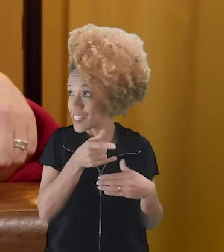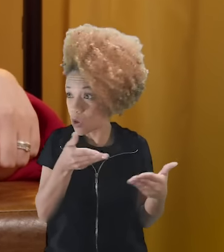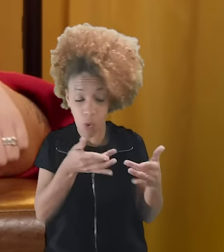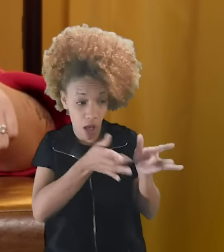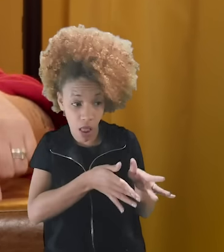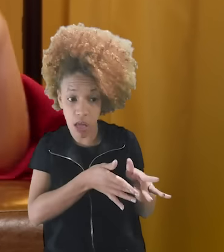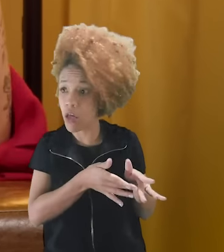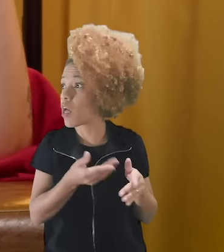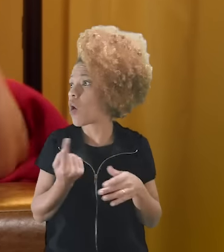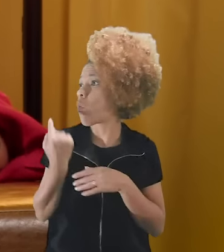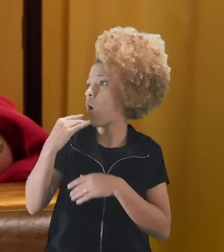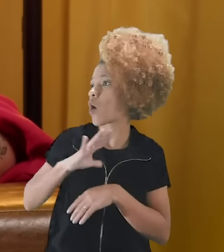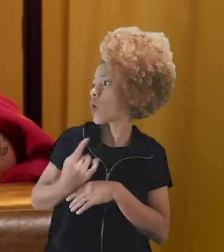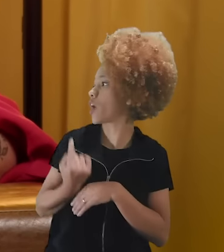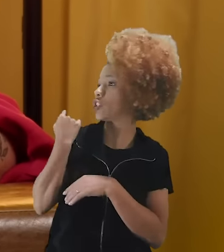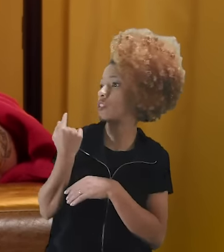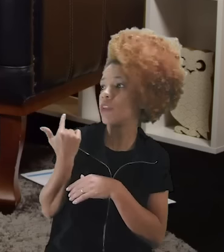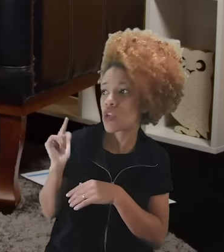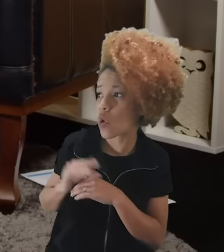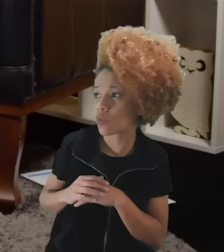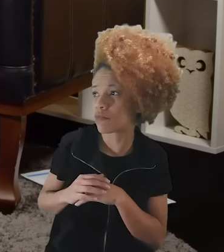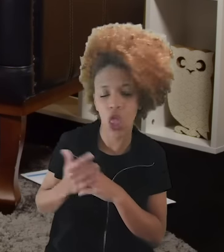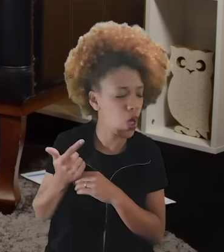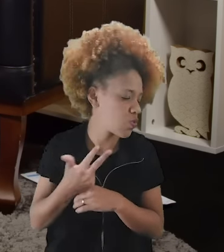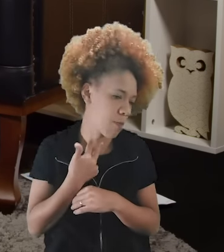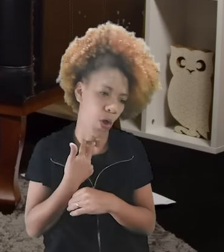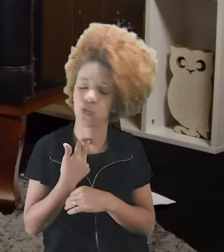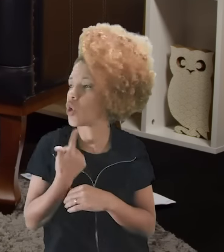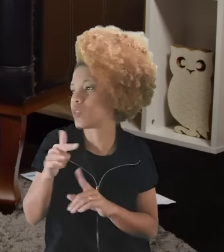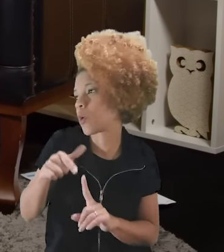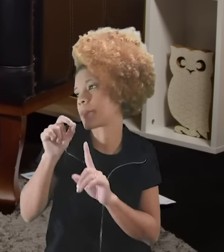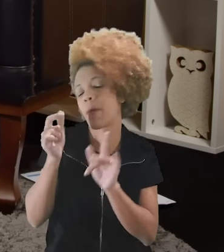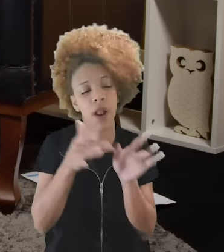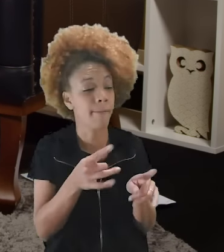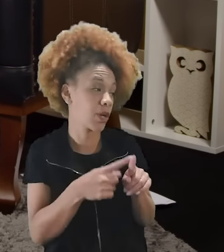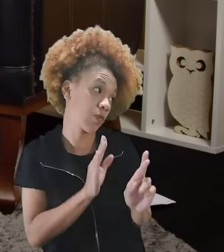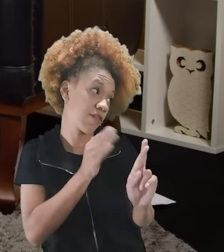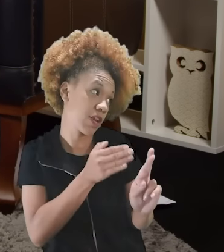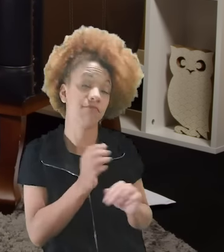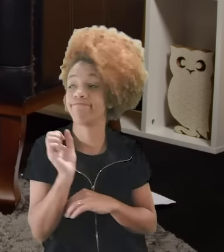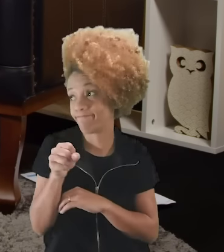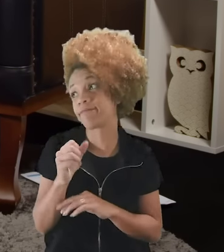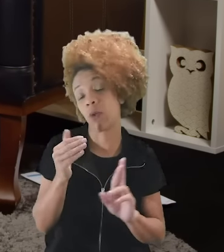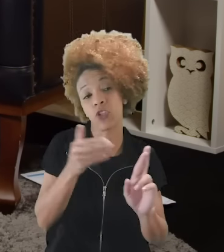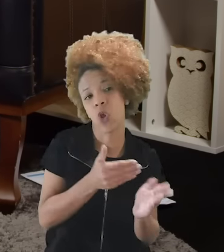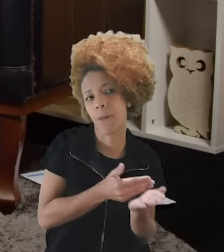que coragem que eu vou dar para aquelas que estão começando eu não posso desistir eu não tenho opção de desistir Sim concordo porque você já virou uma referência eu sou referência quando eu comecei